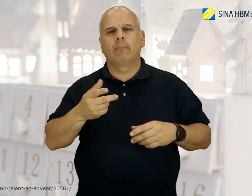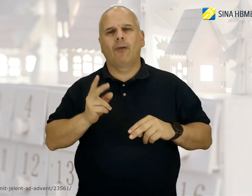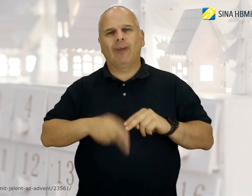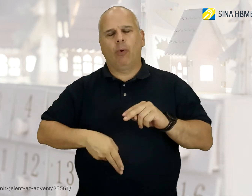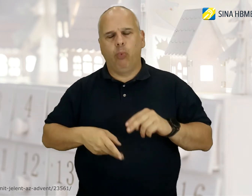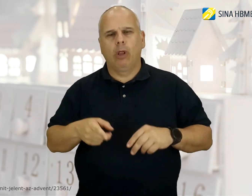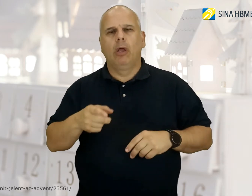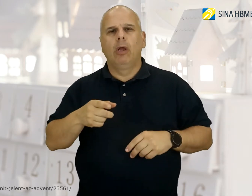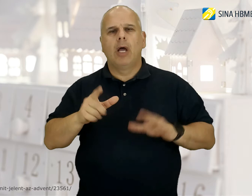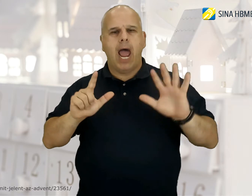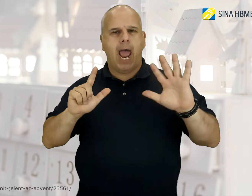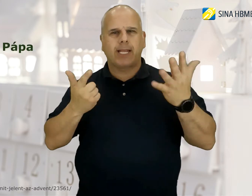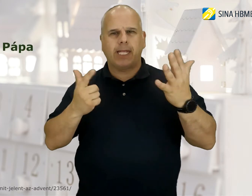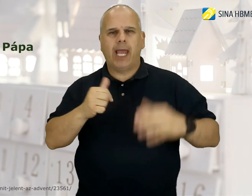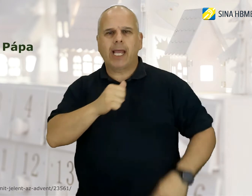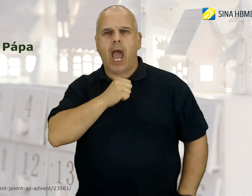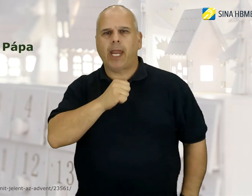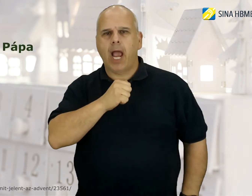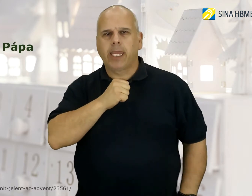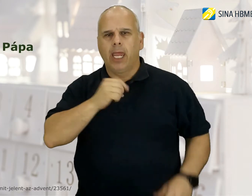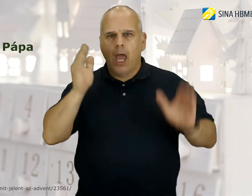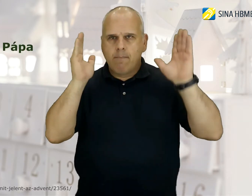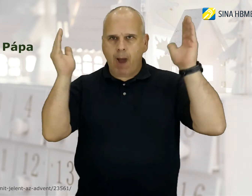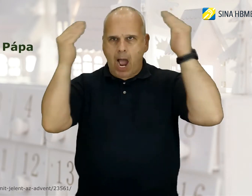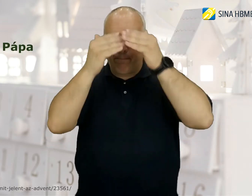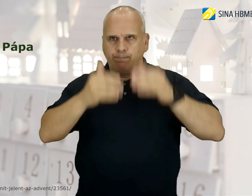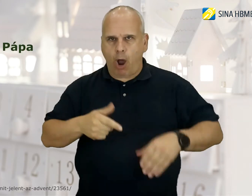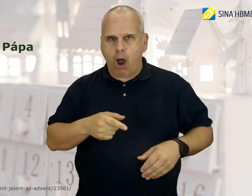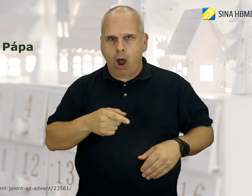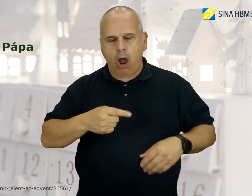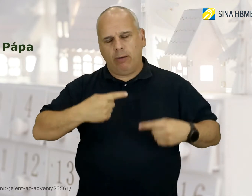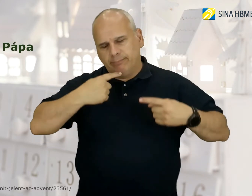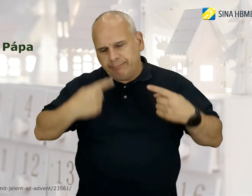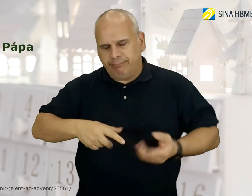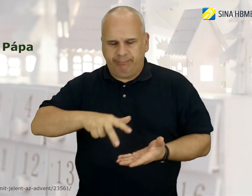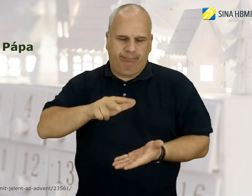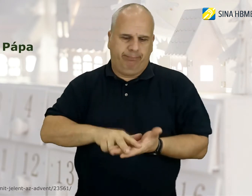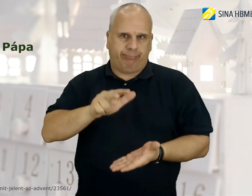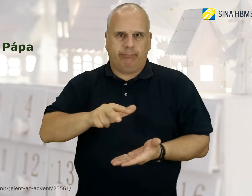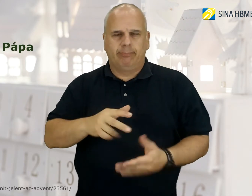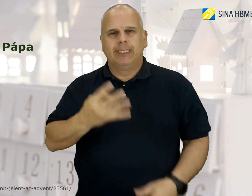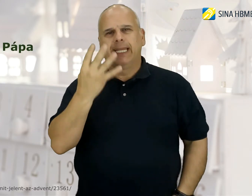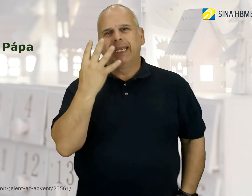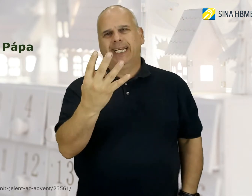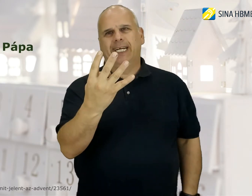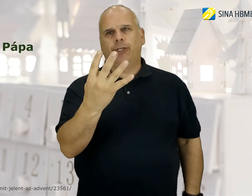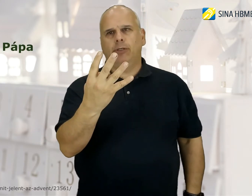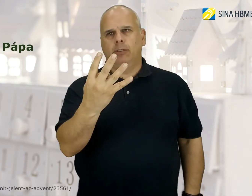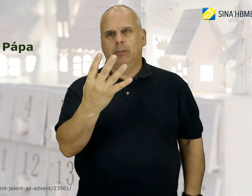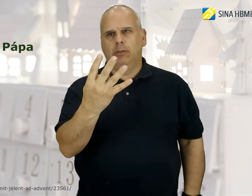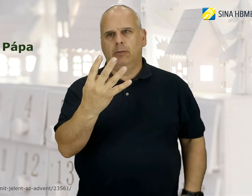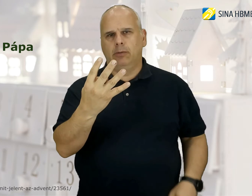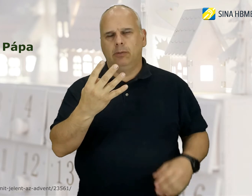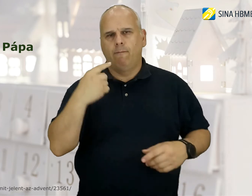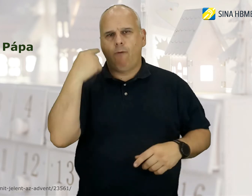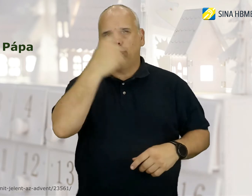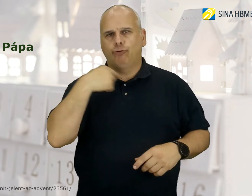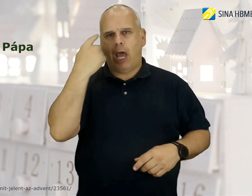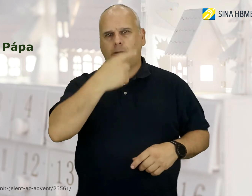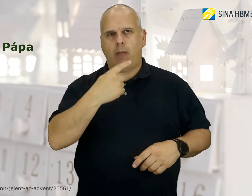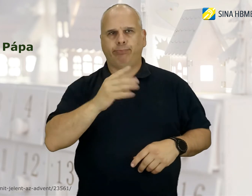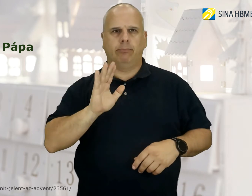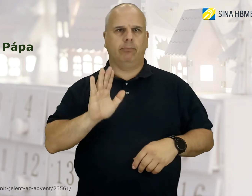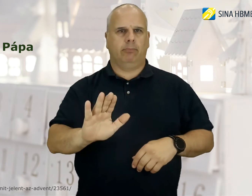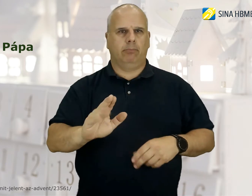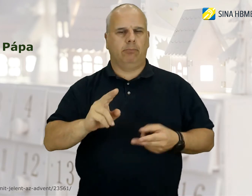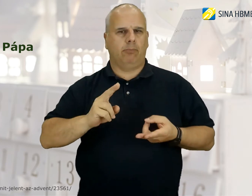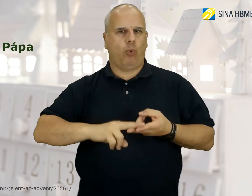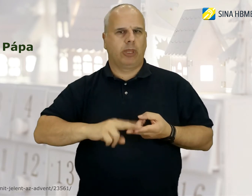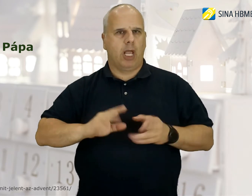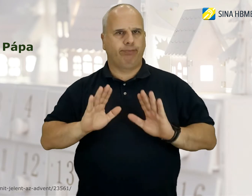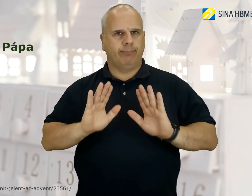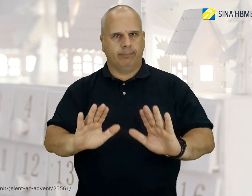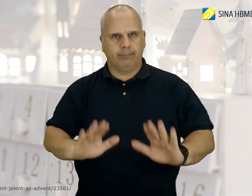Végül VII. Gergely pápa négyben határozta meg az adventi vasárnapok számát.